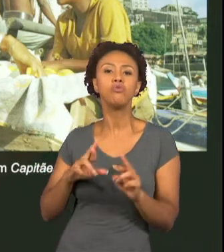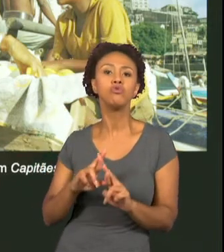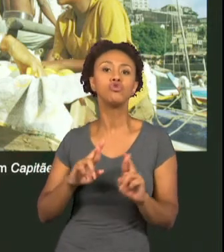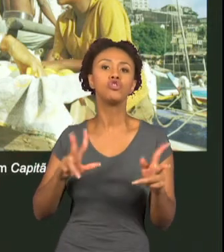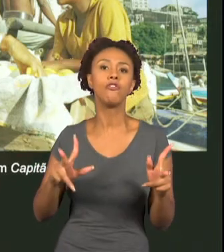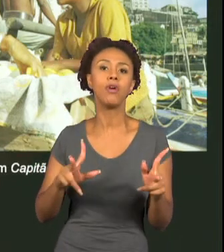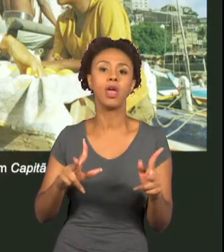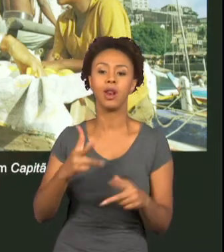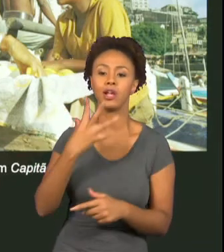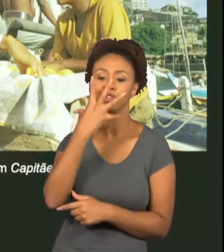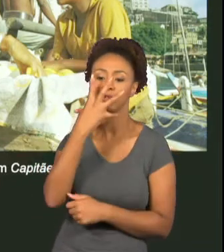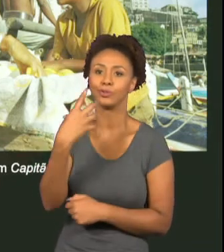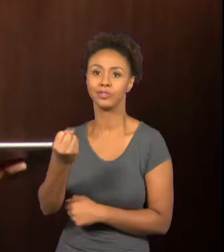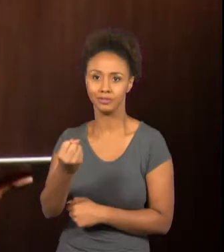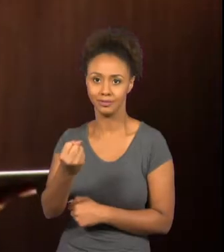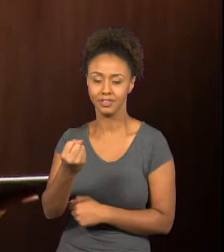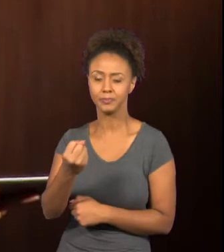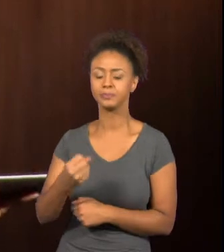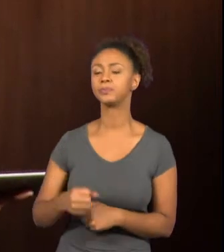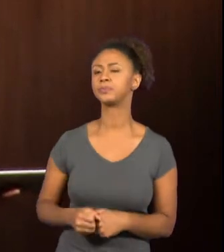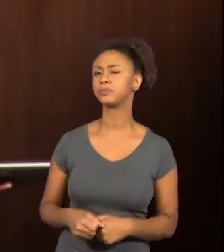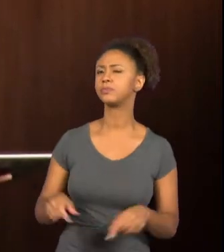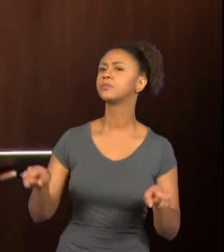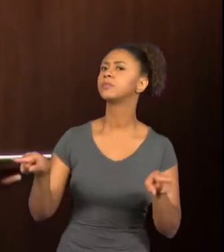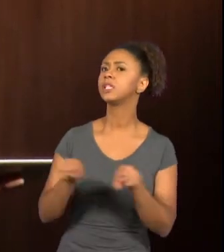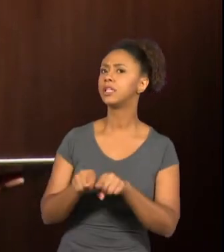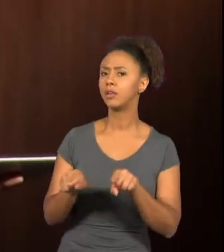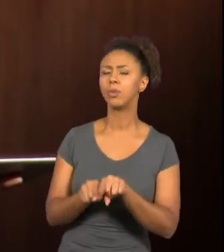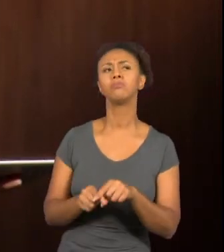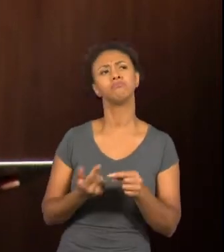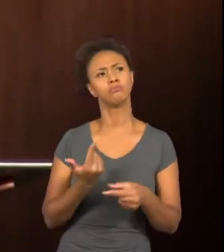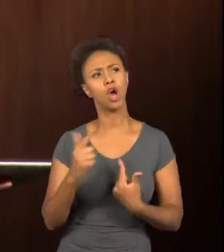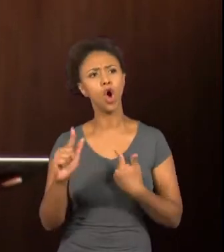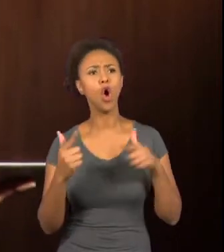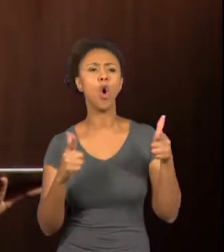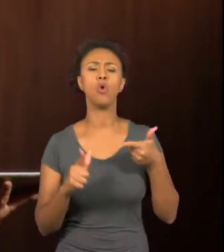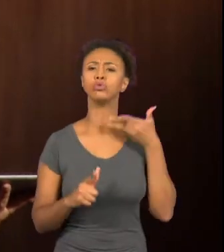OUTROS DISCURSOS PODEM E FAZEM ISSO, TRATAR DE